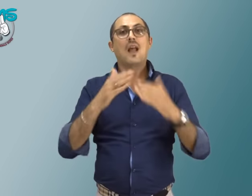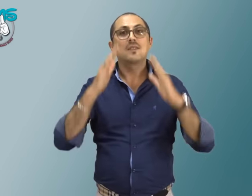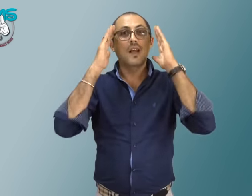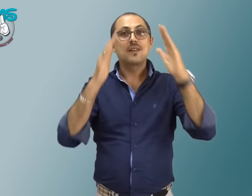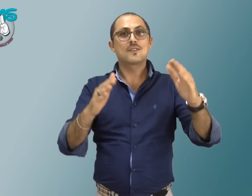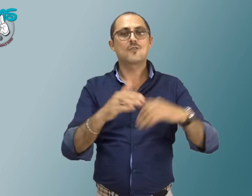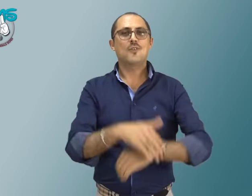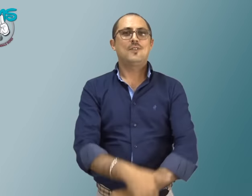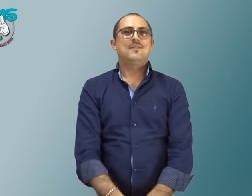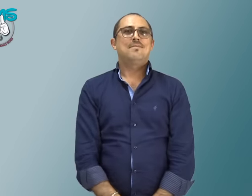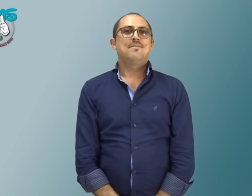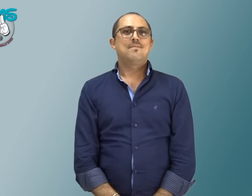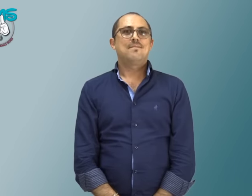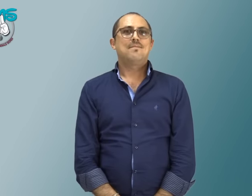Grazie della vostra attenzione.